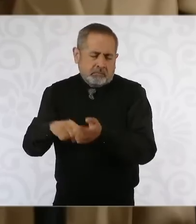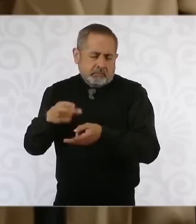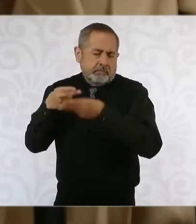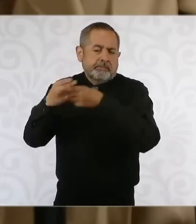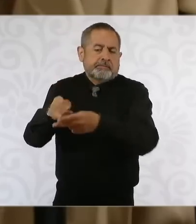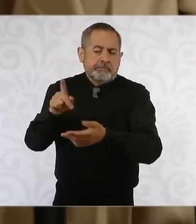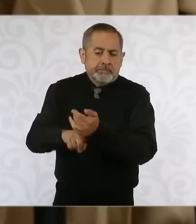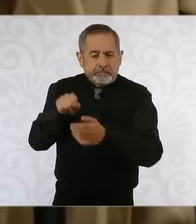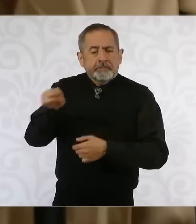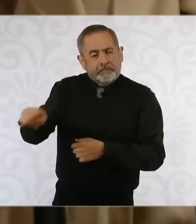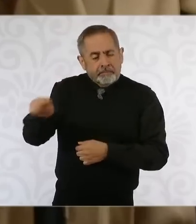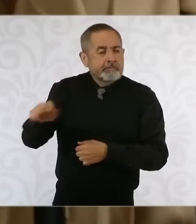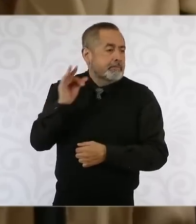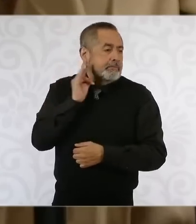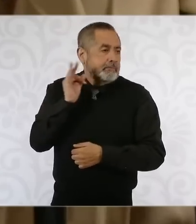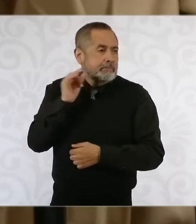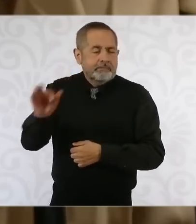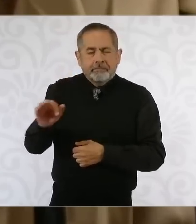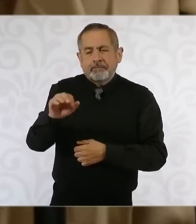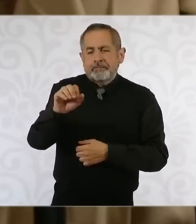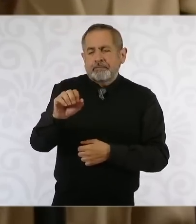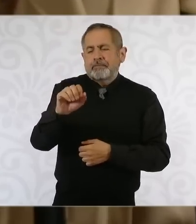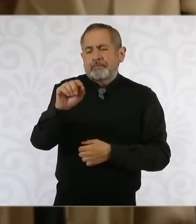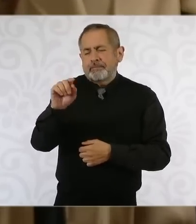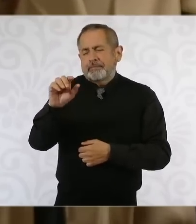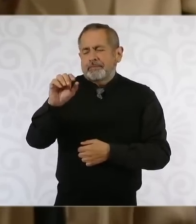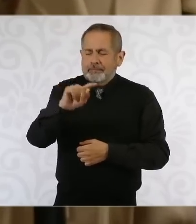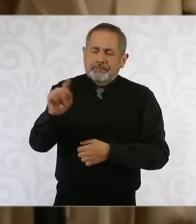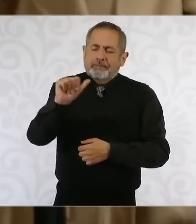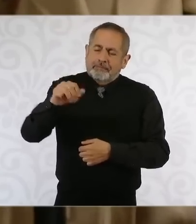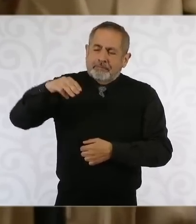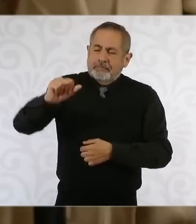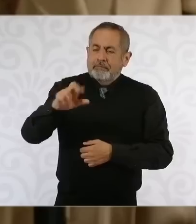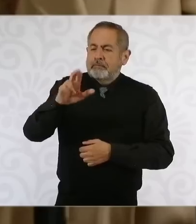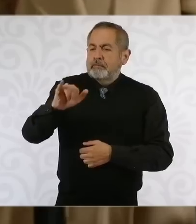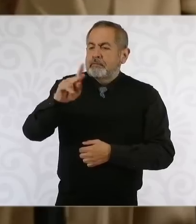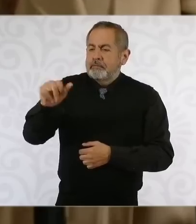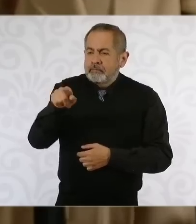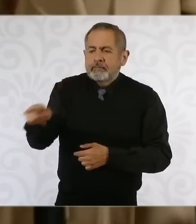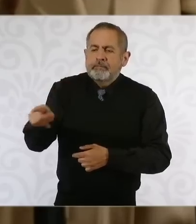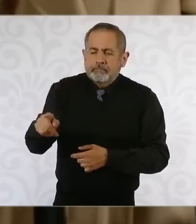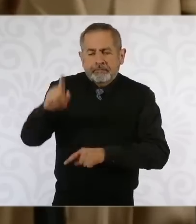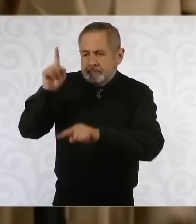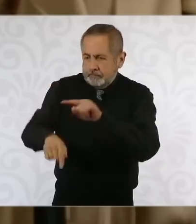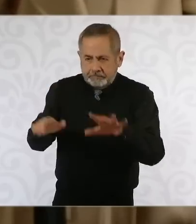en su su su responsabilidad Qué espera de eh porque eso se tendrá que obvio resolver quién